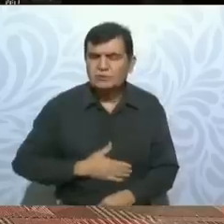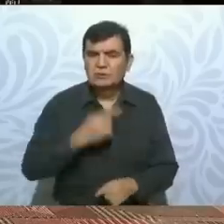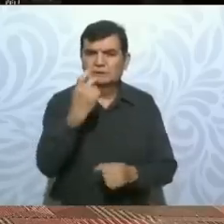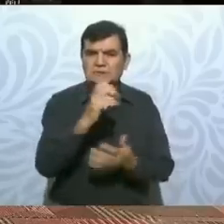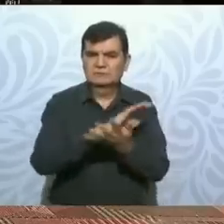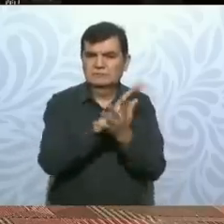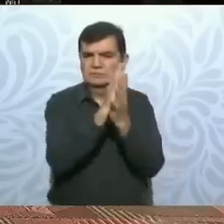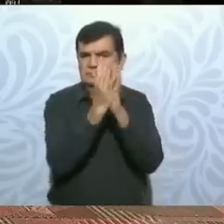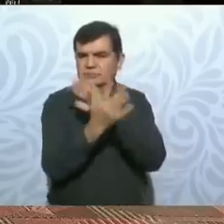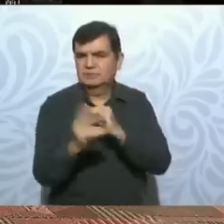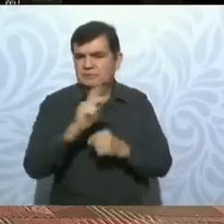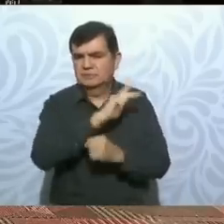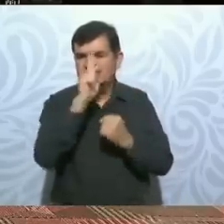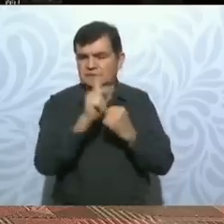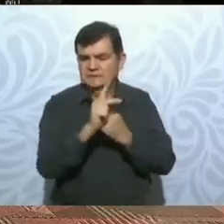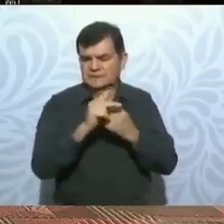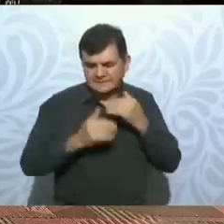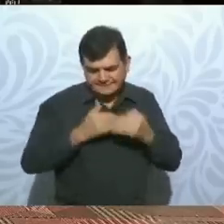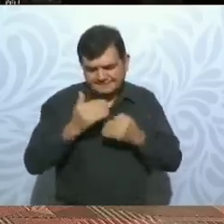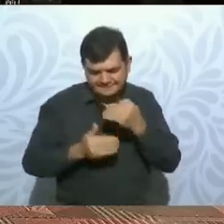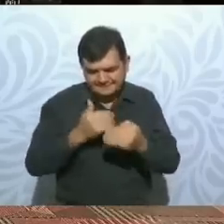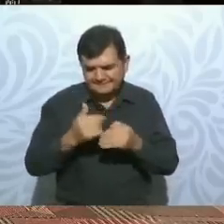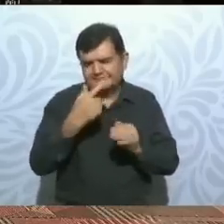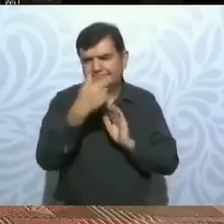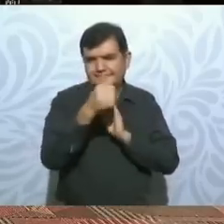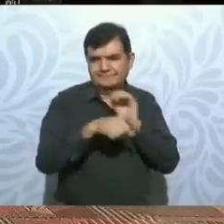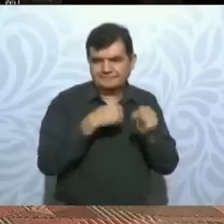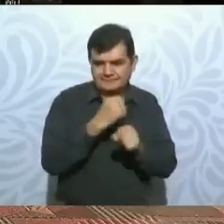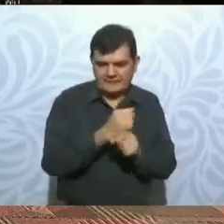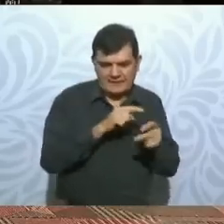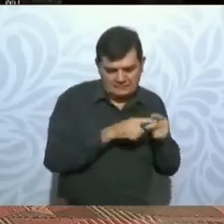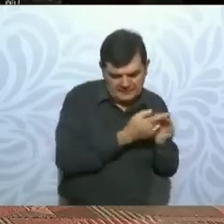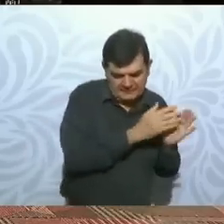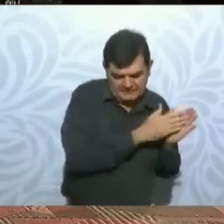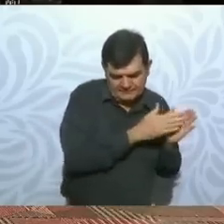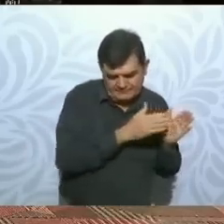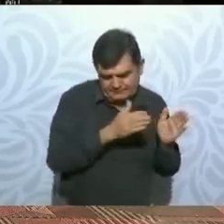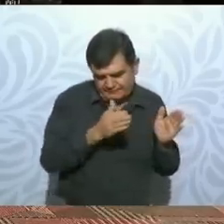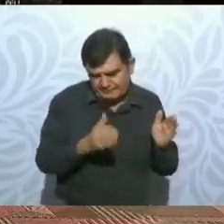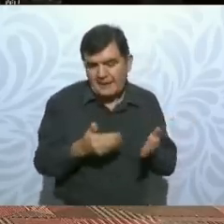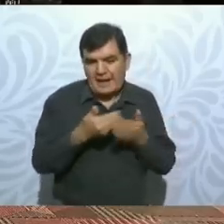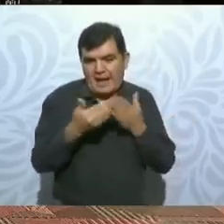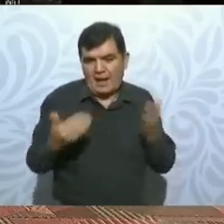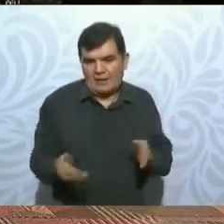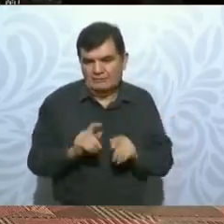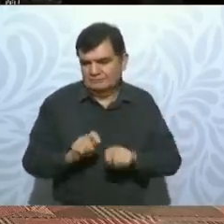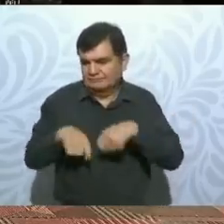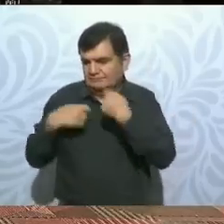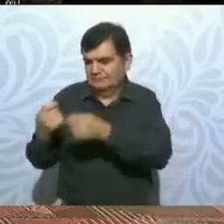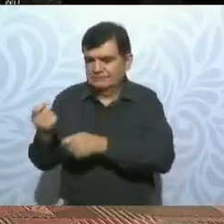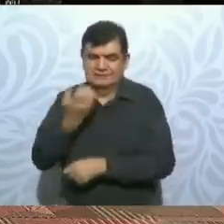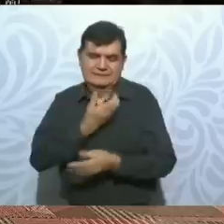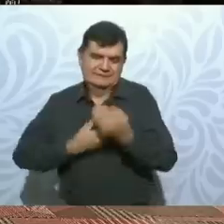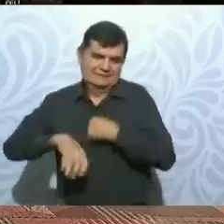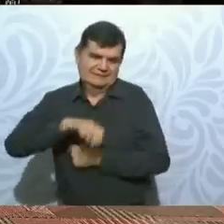país iniciada hace 6 años y ahora encabezada por el gobierno de la presidenta Claudia Shan tiene